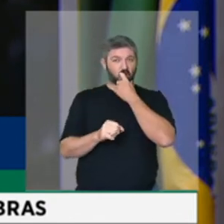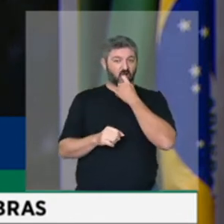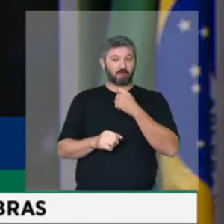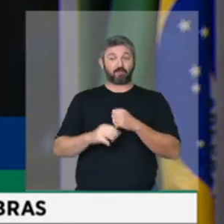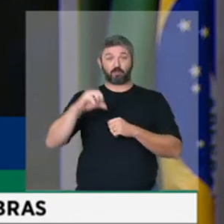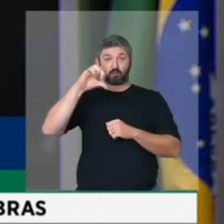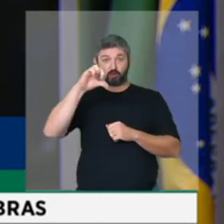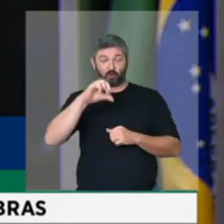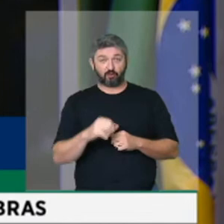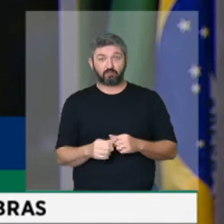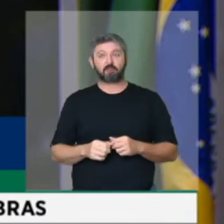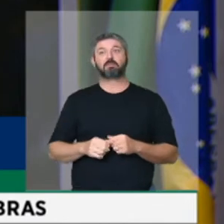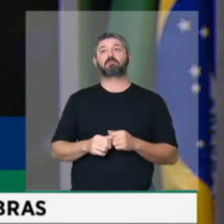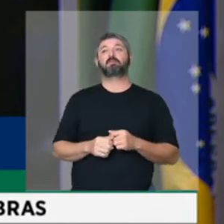E MASCARENHAS DE MORAIS. OITO. CONDICIONA A DESESTATIZAÇÃO